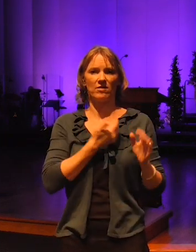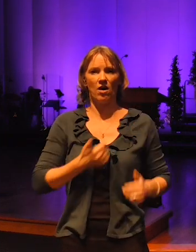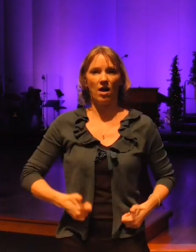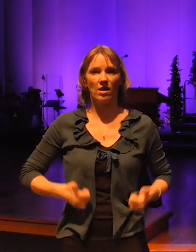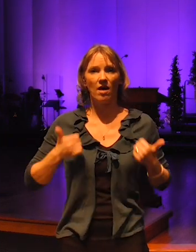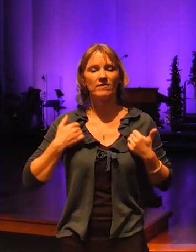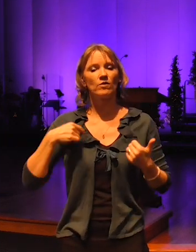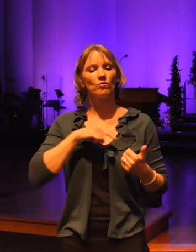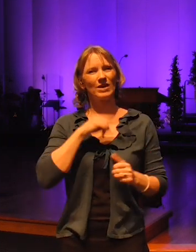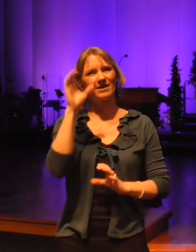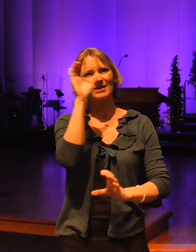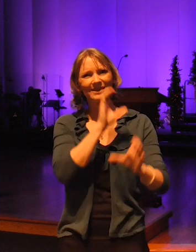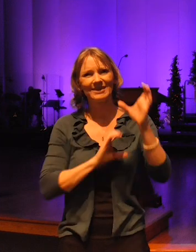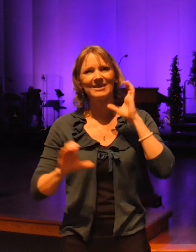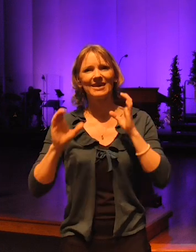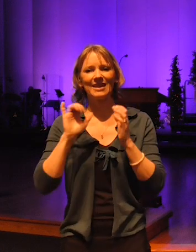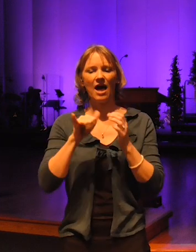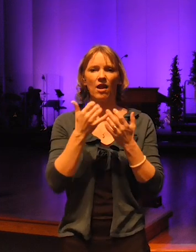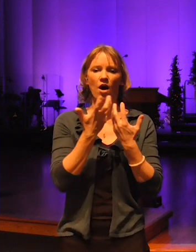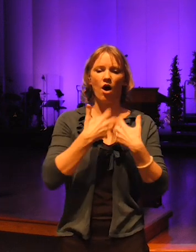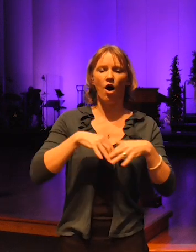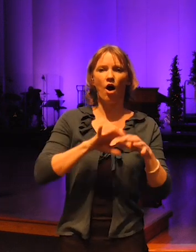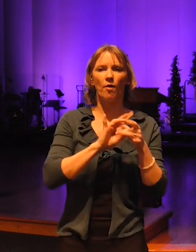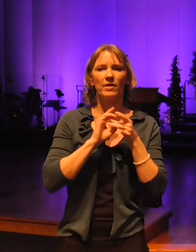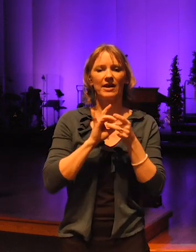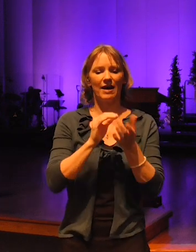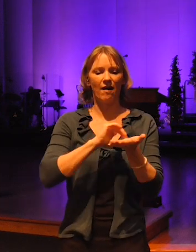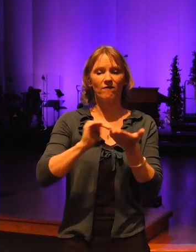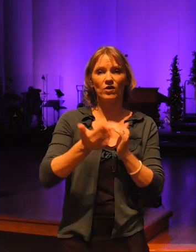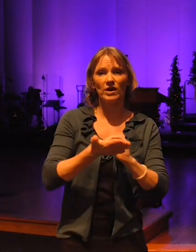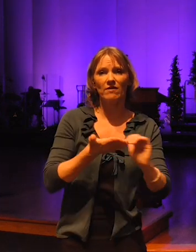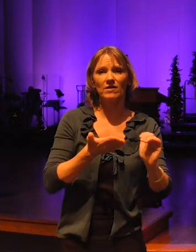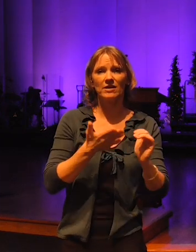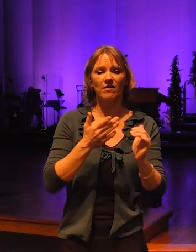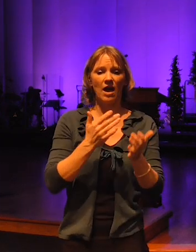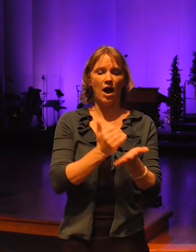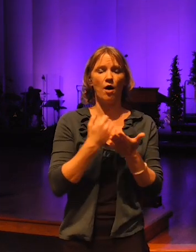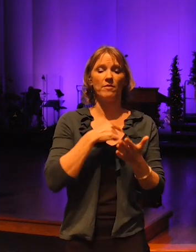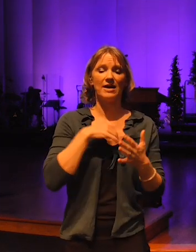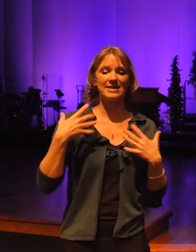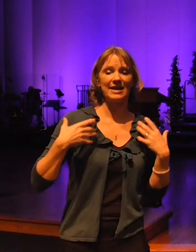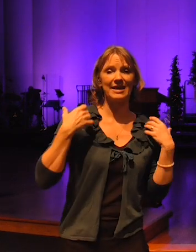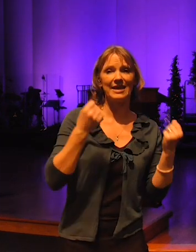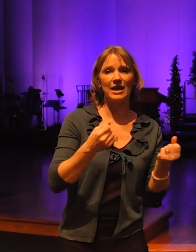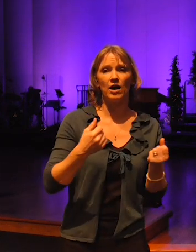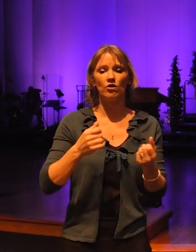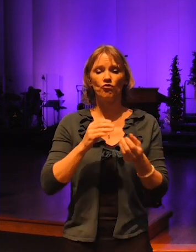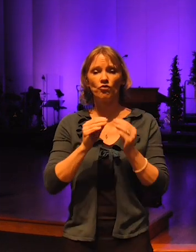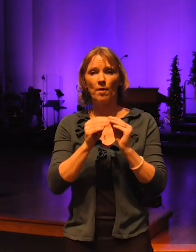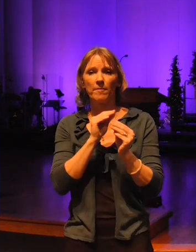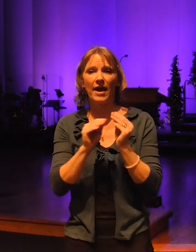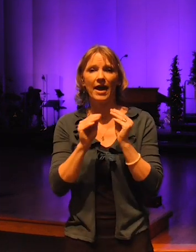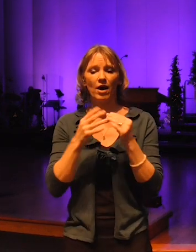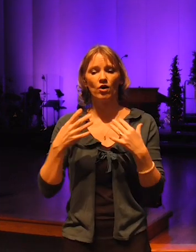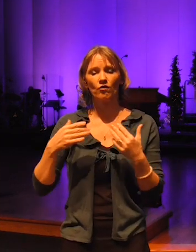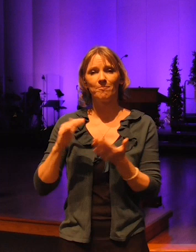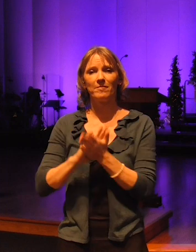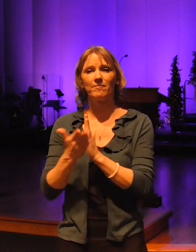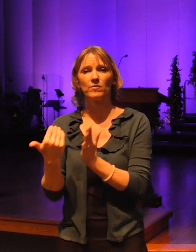para sanar y reparar renovar y restaurar donde buscamos esas conexiones más profundas con nuestros